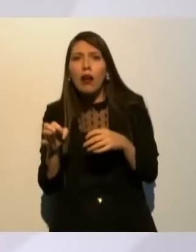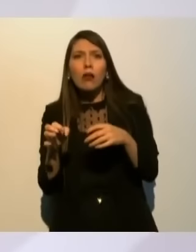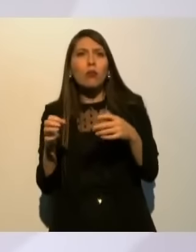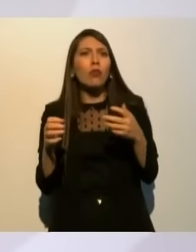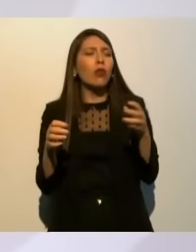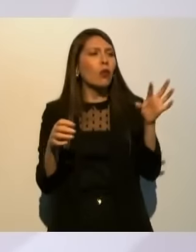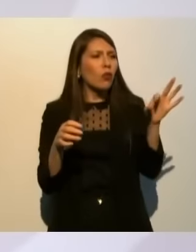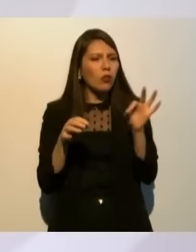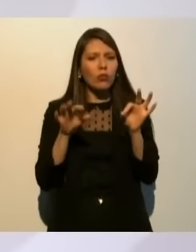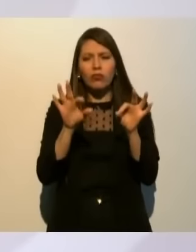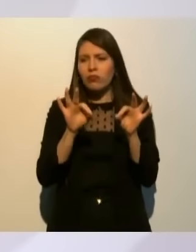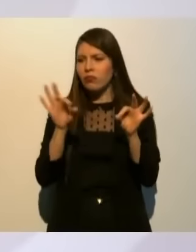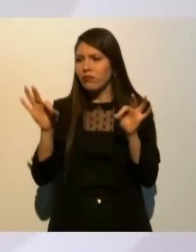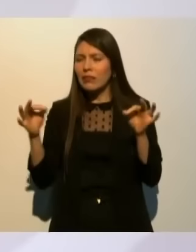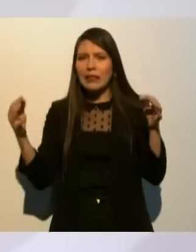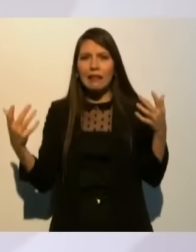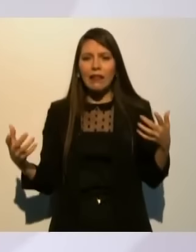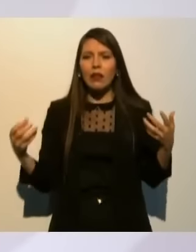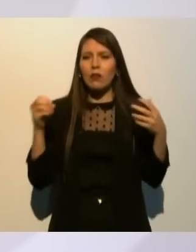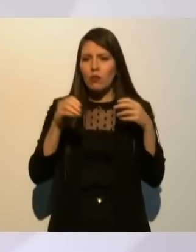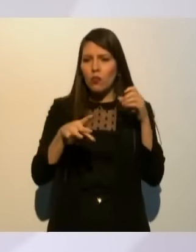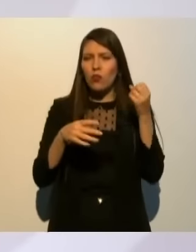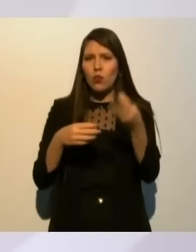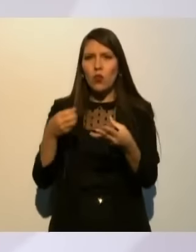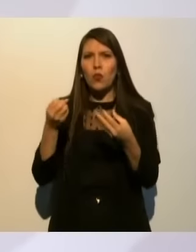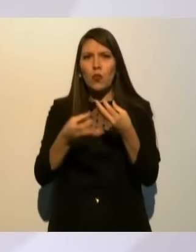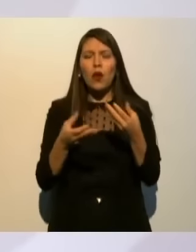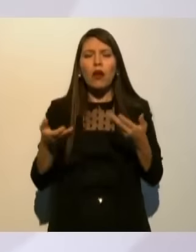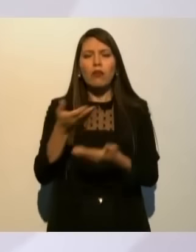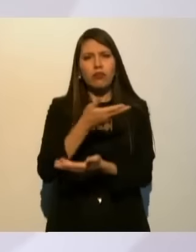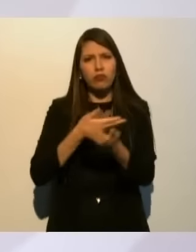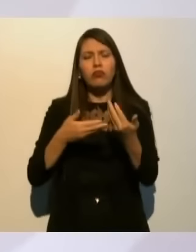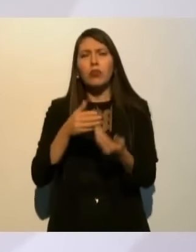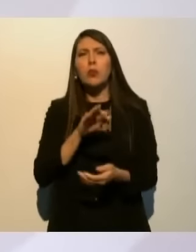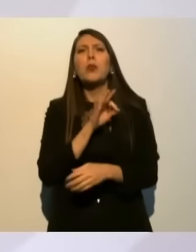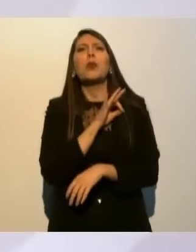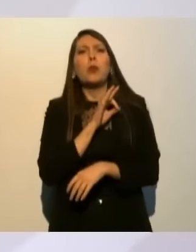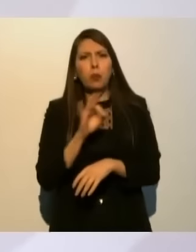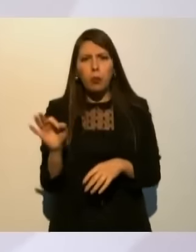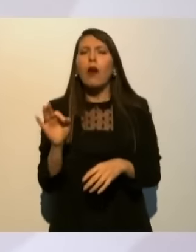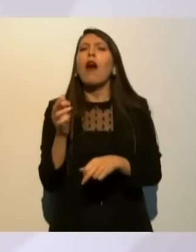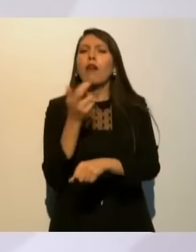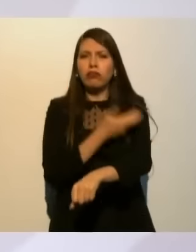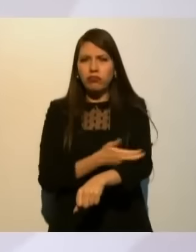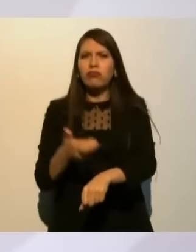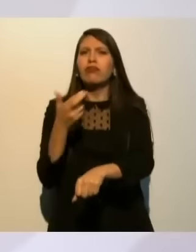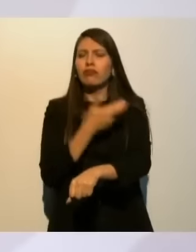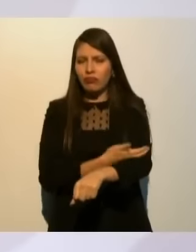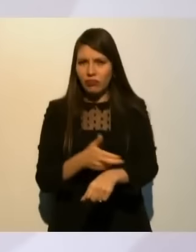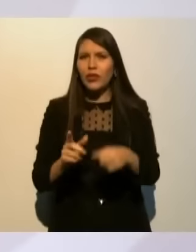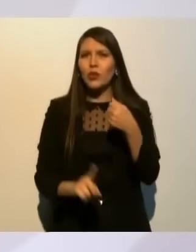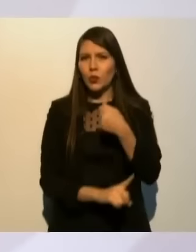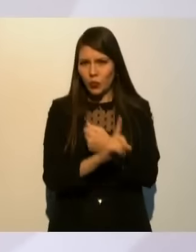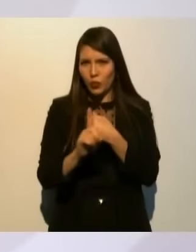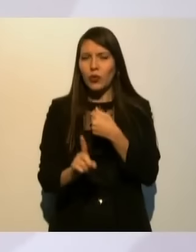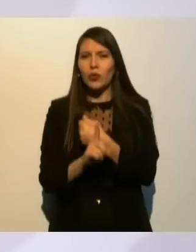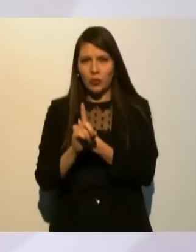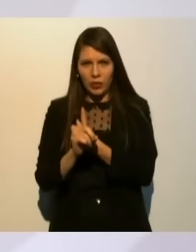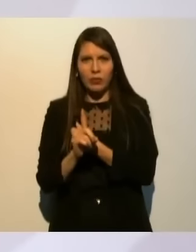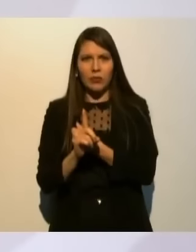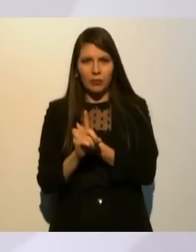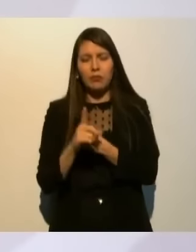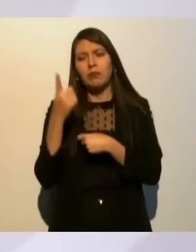esta visión de largo plazo vamos a poder resolver problemas de Gran beneficio para la gente quisiera